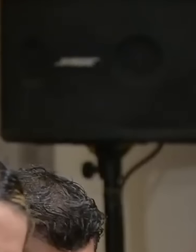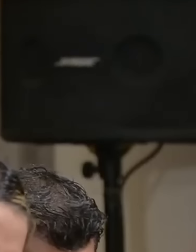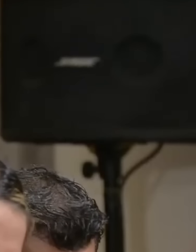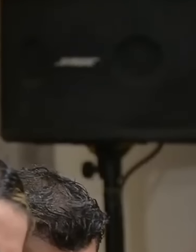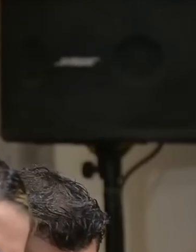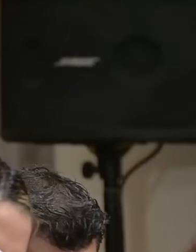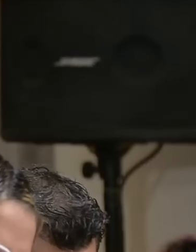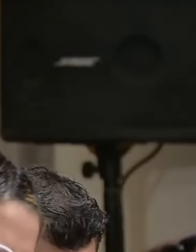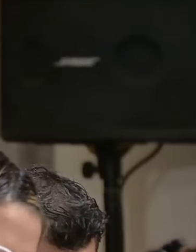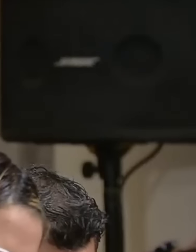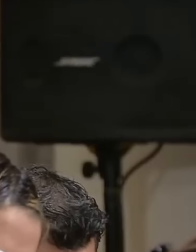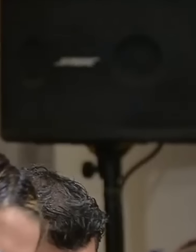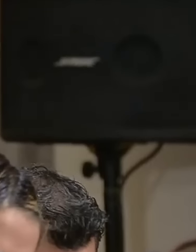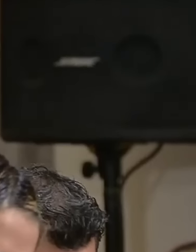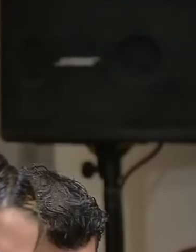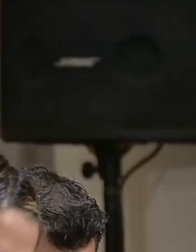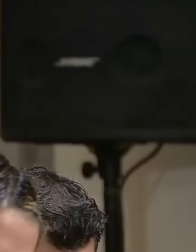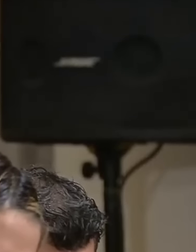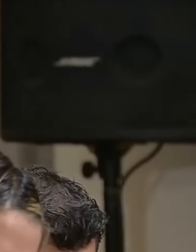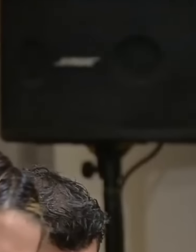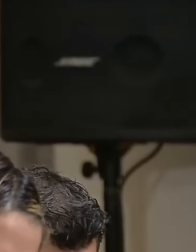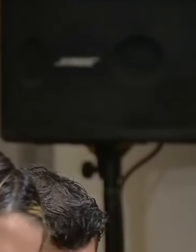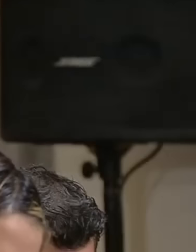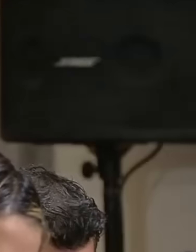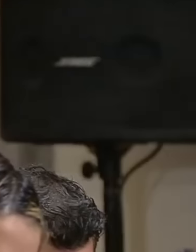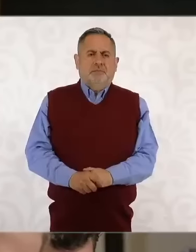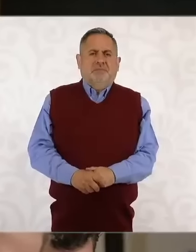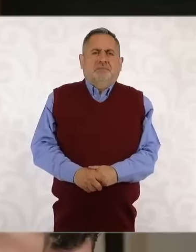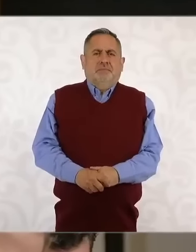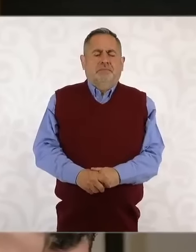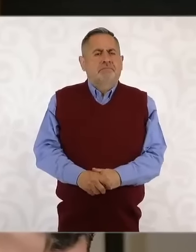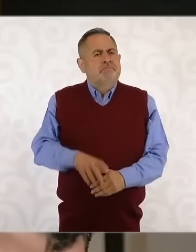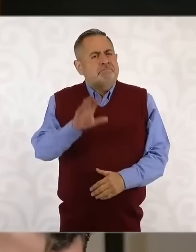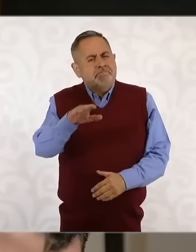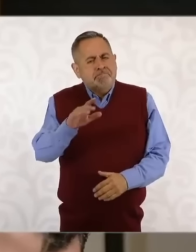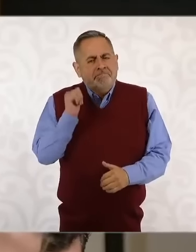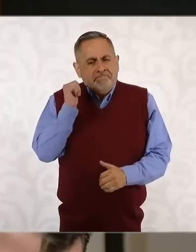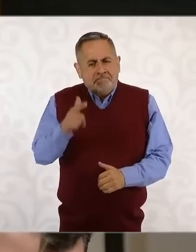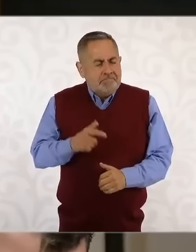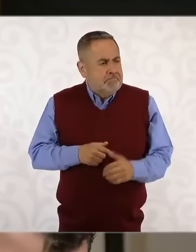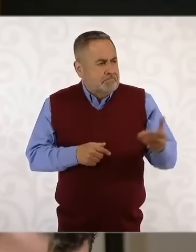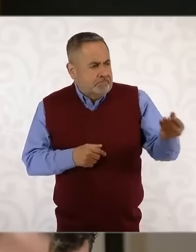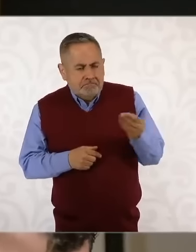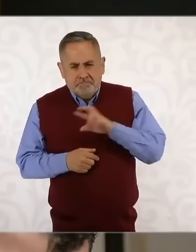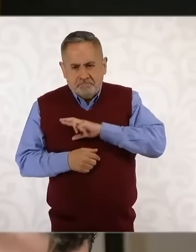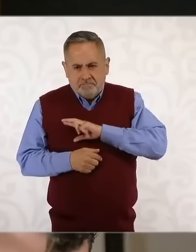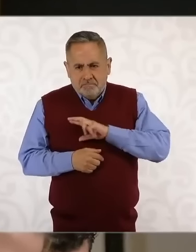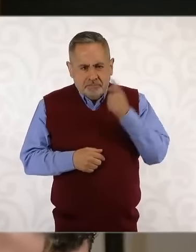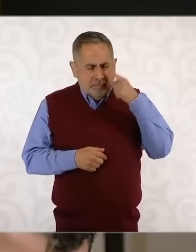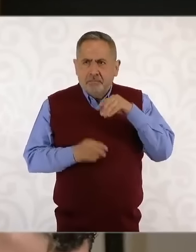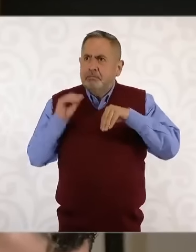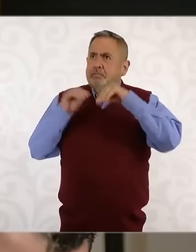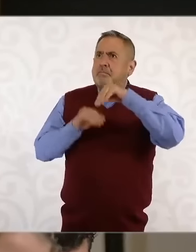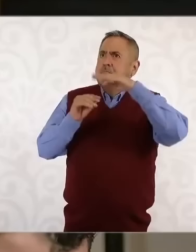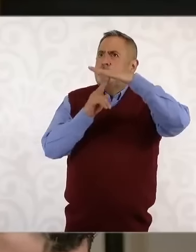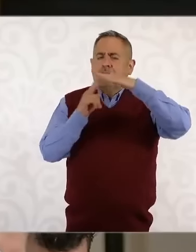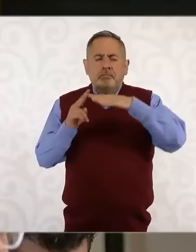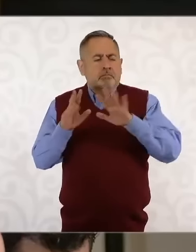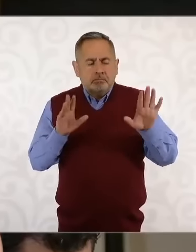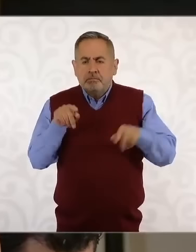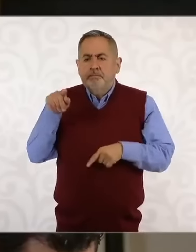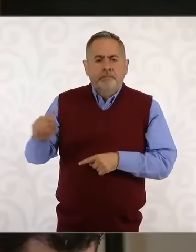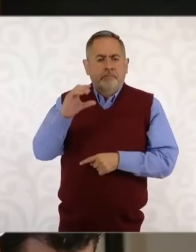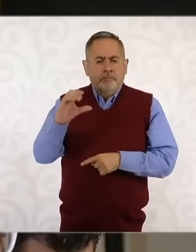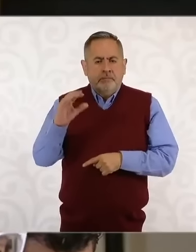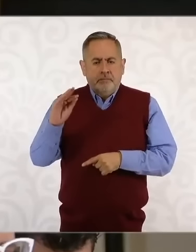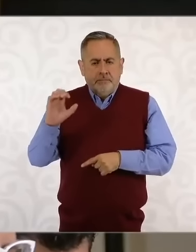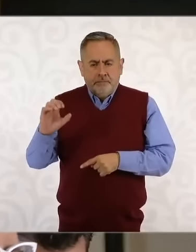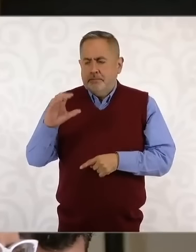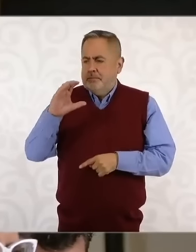Este se están eh captando recursos también por a través de CF Capital, ¿no? Eh, de su fibra E.